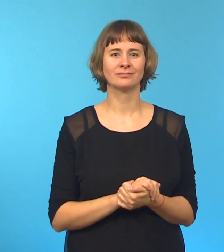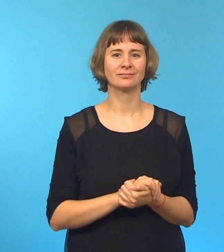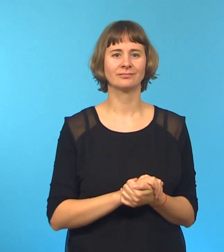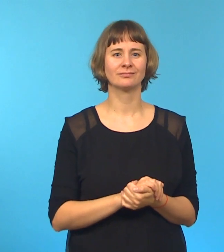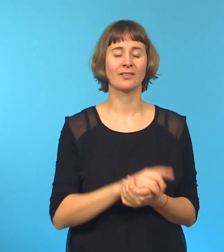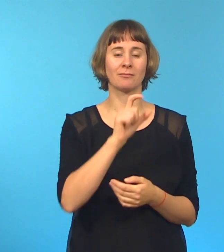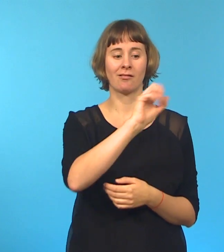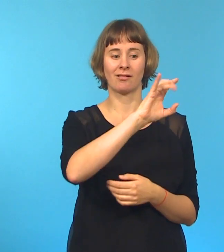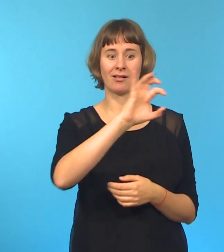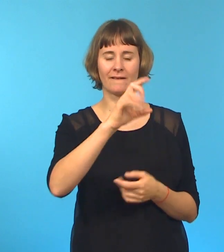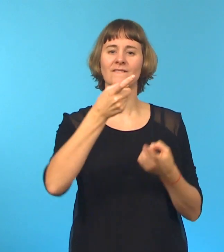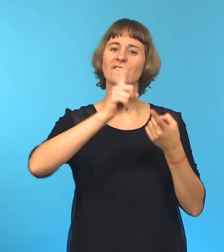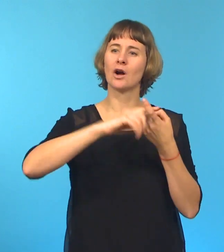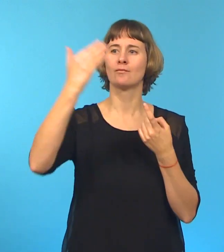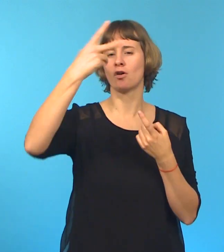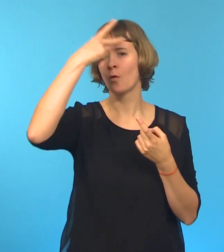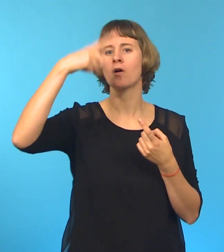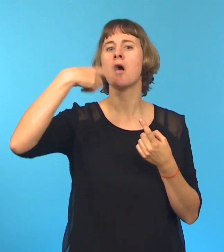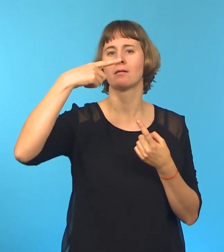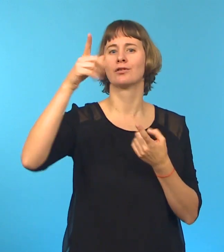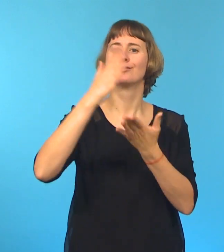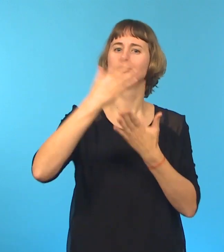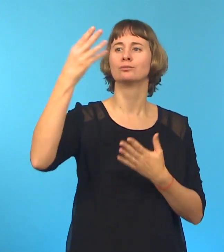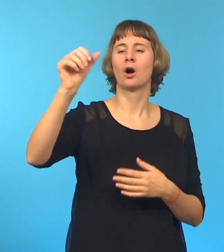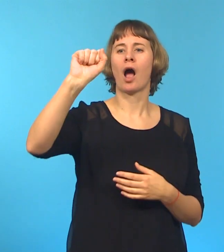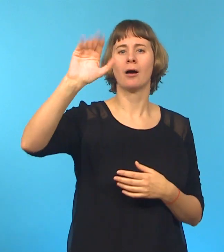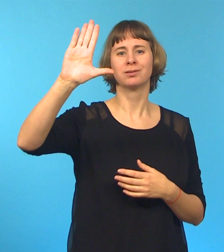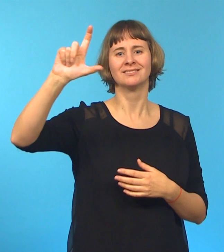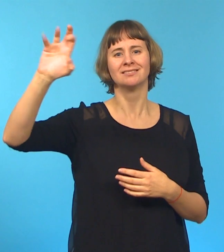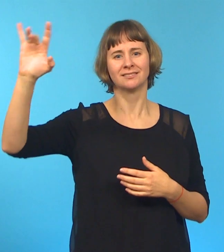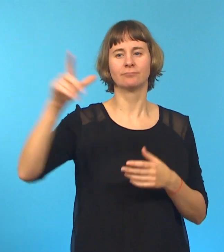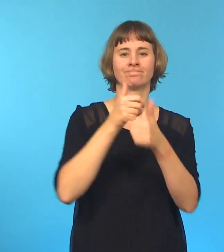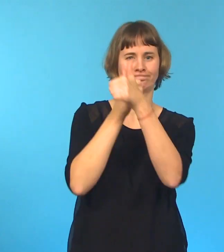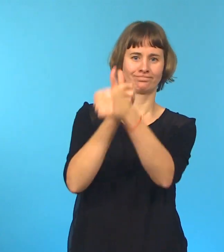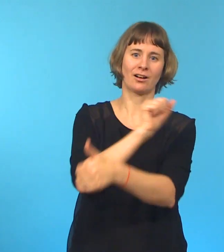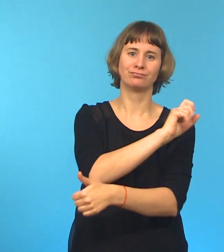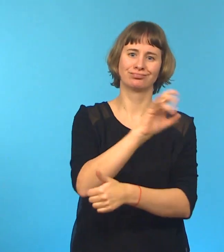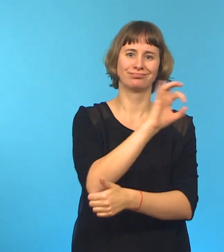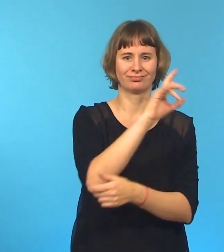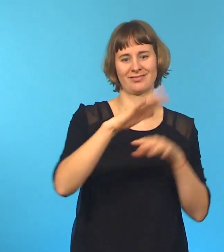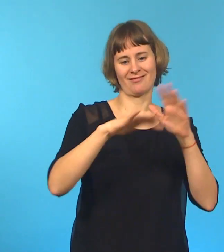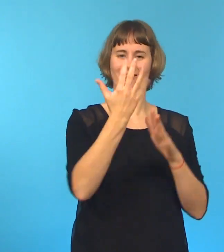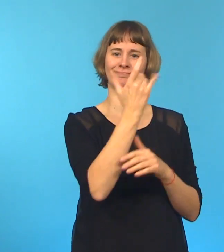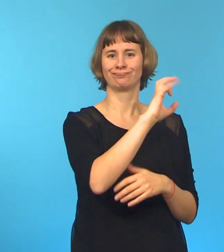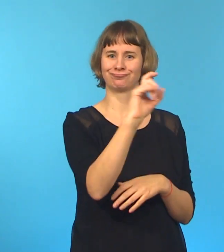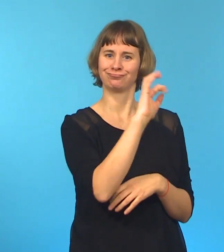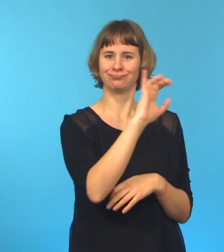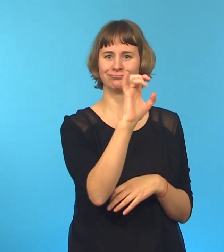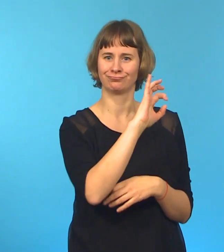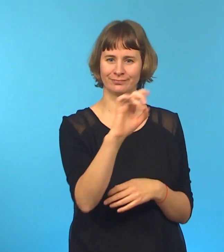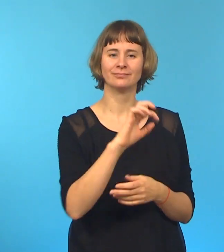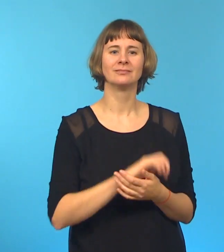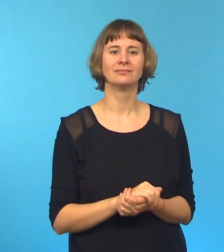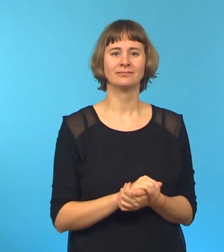kurioje kiekvienas gestas atitinka tam tikrą lietuvių kalbos raidę.